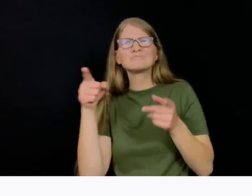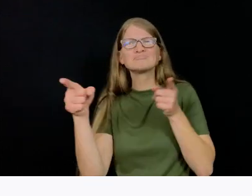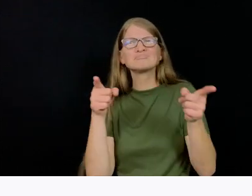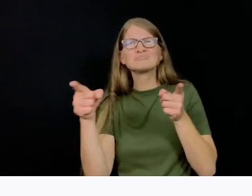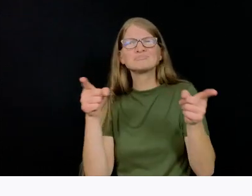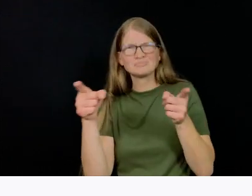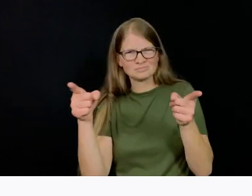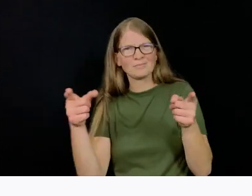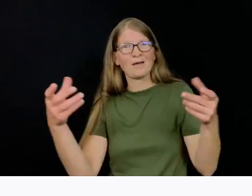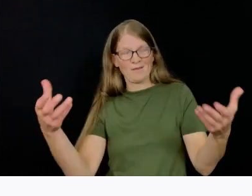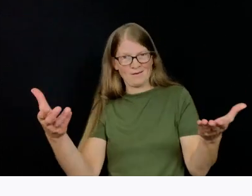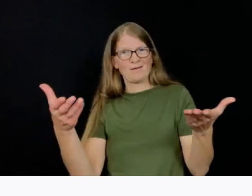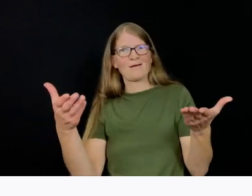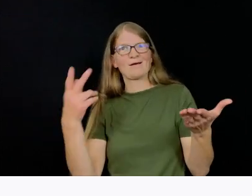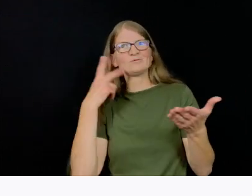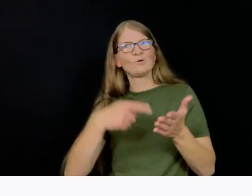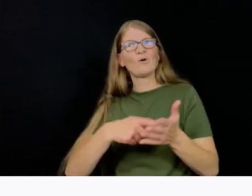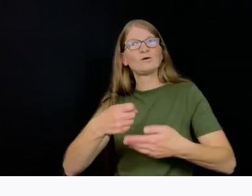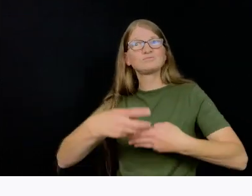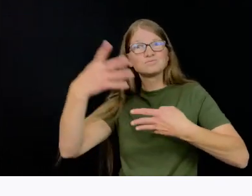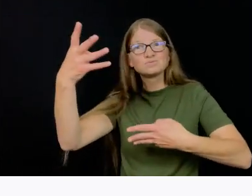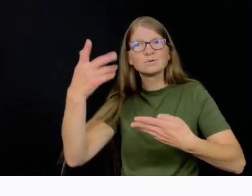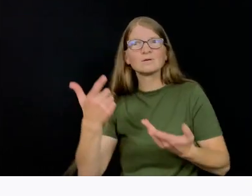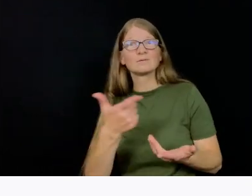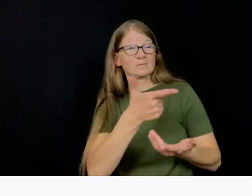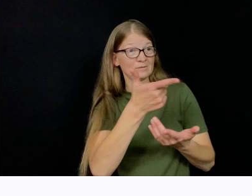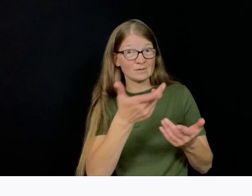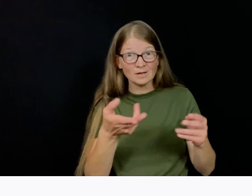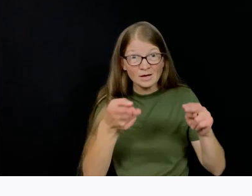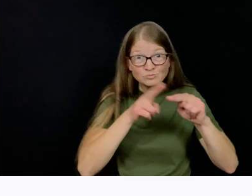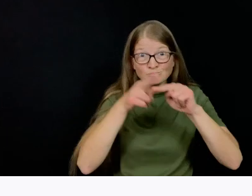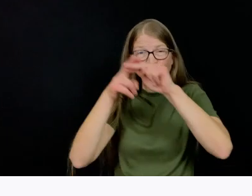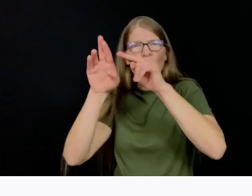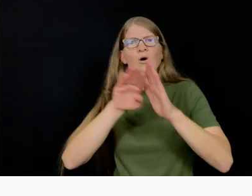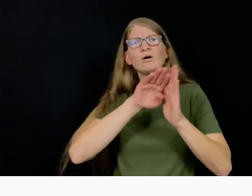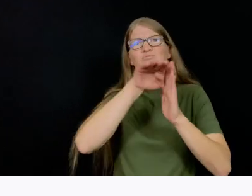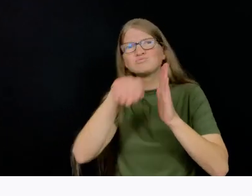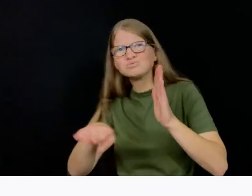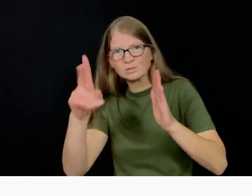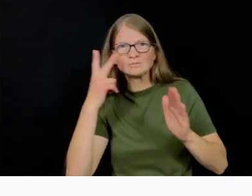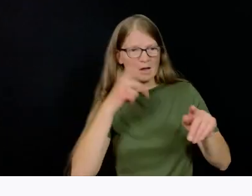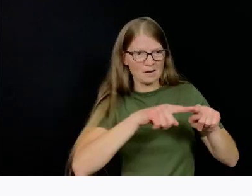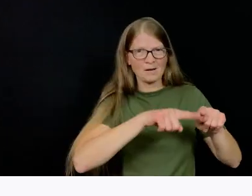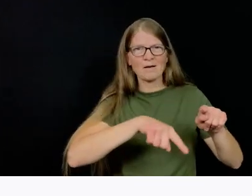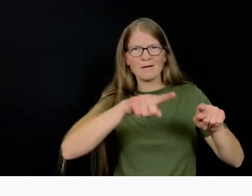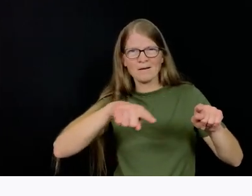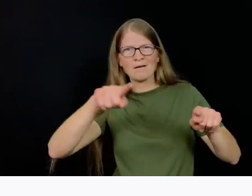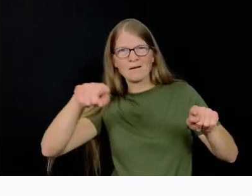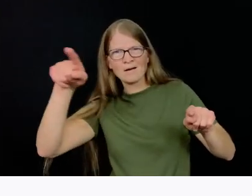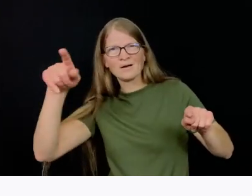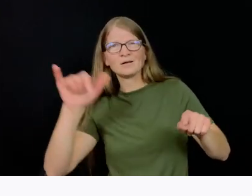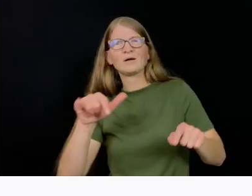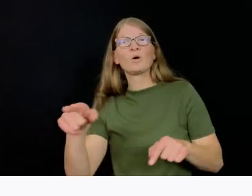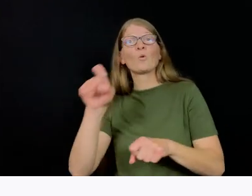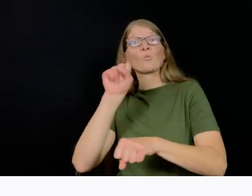الاتجاهات العامة في الولايات المتحدة أو ربما تريدون معرفة ما هي الوظائف الرائجة حاليًا يبدو أنه